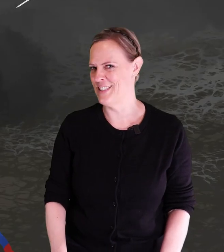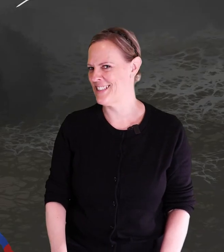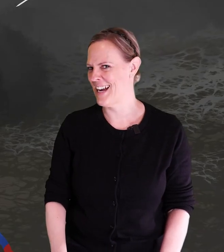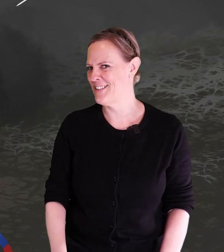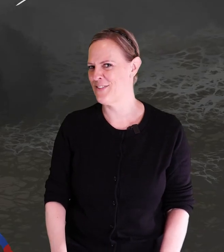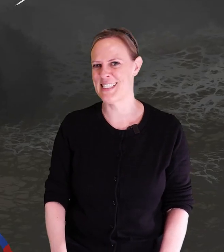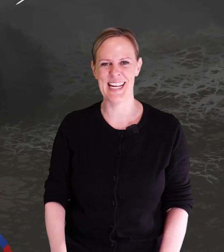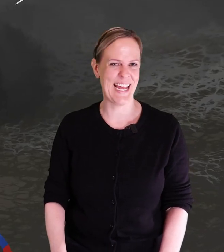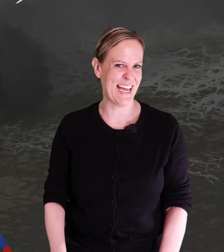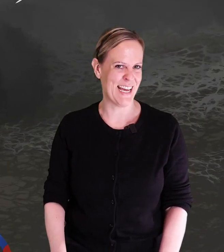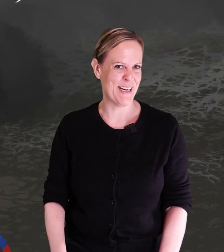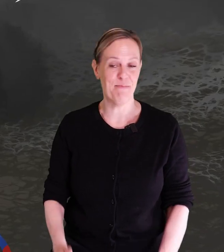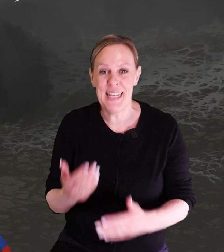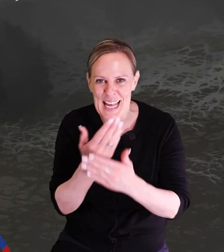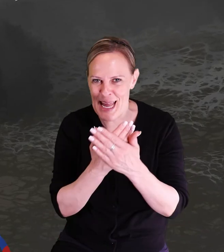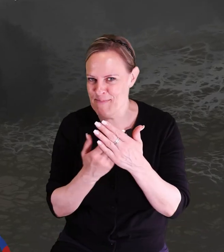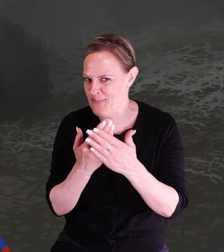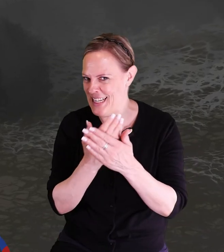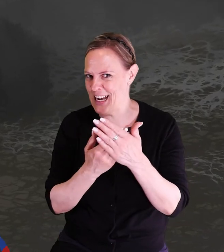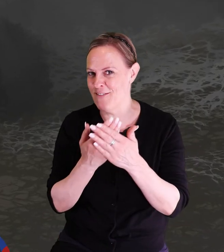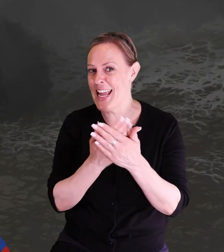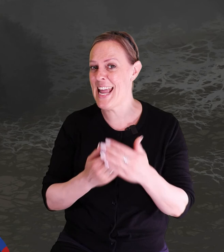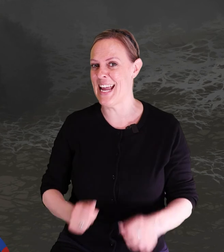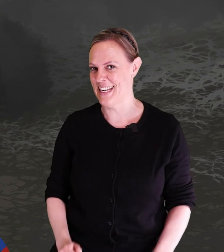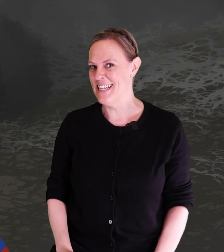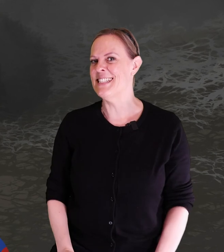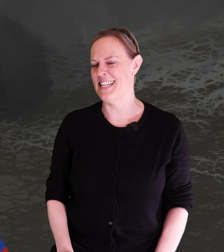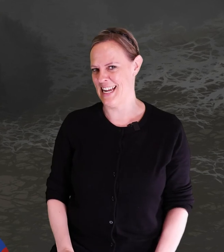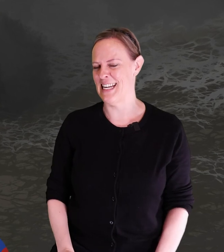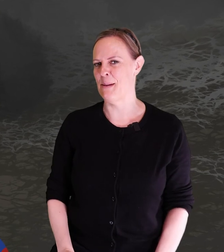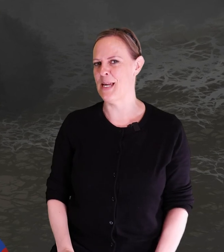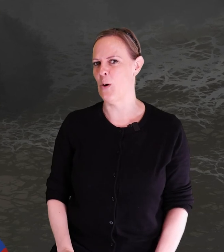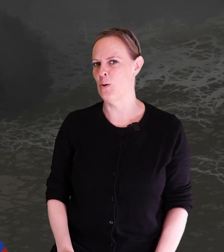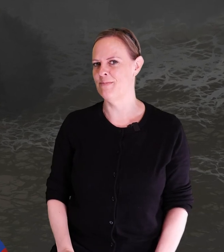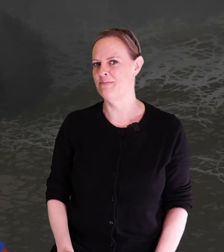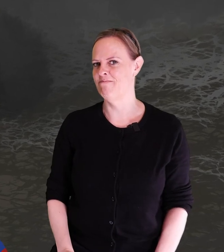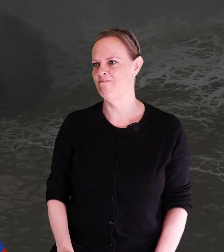nu skall du få se min hemliga väg säger lilla Mjau